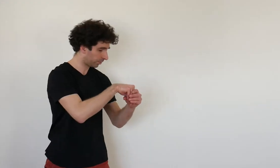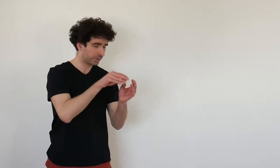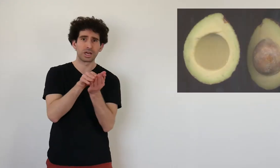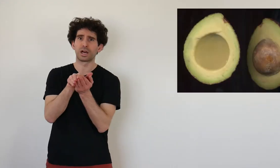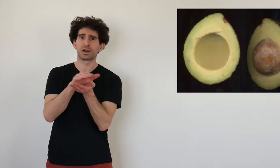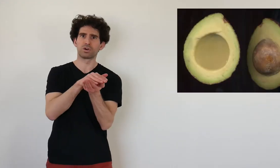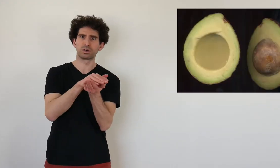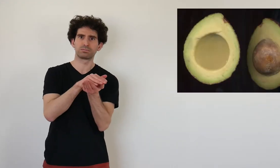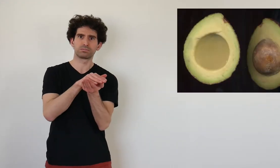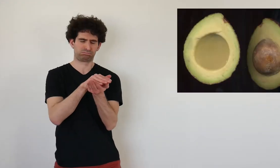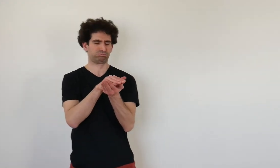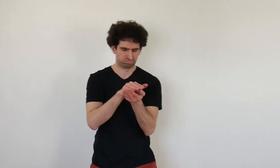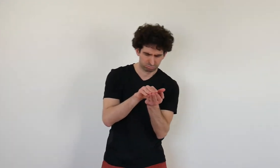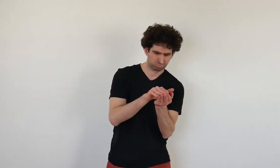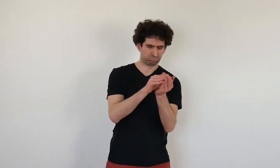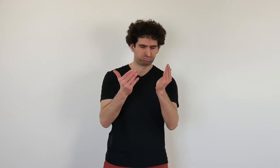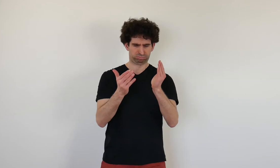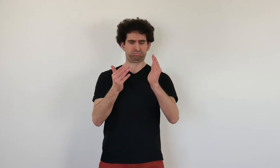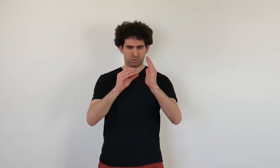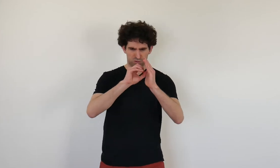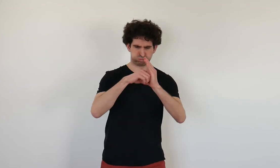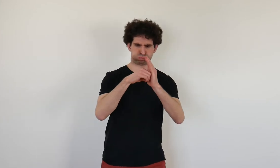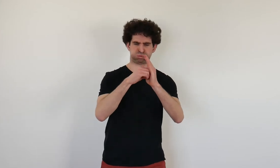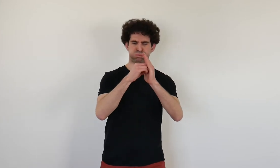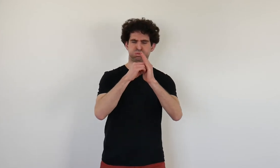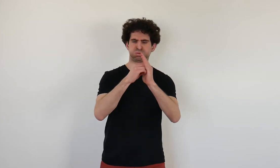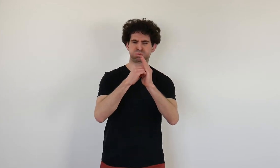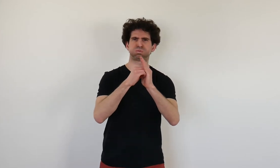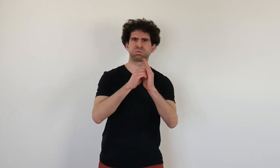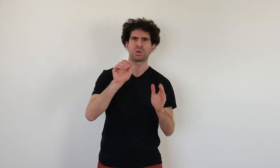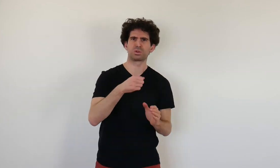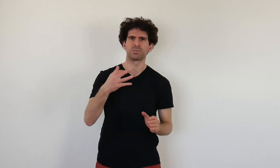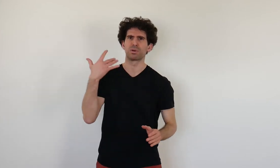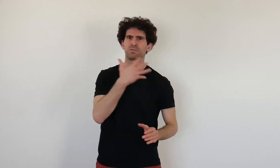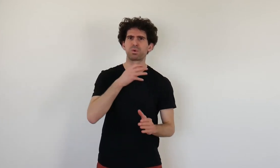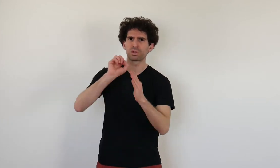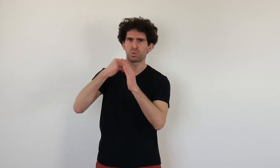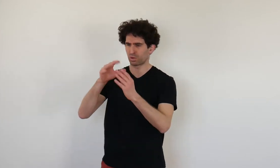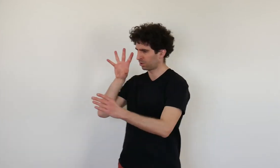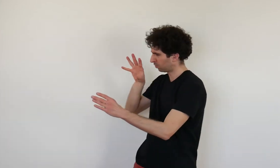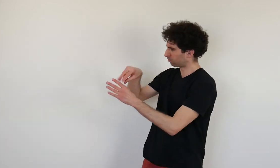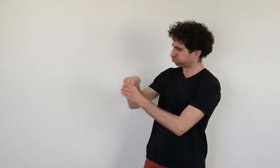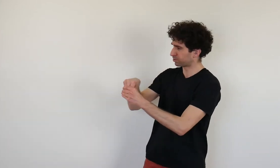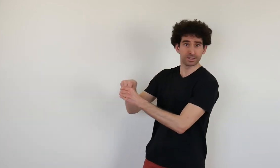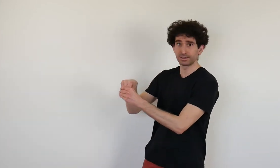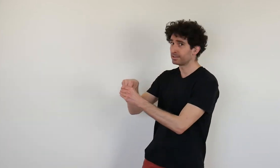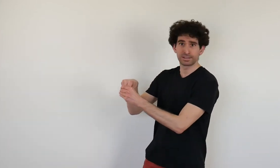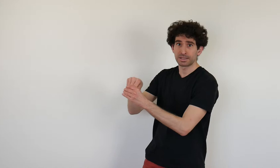Y compris les avocats. Ah bon ? Mais ils ont un noyau donc ils sont avec les fruits à noyaux. Eh non !